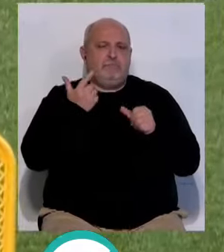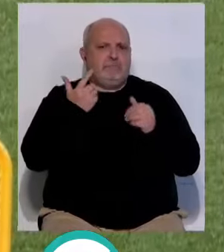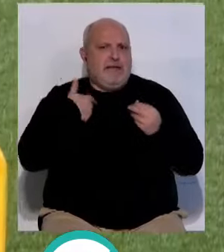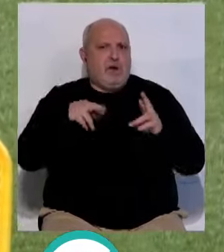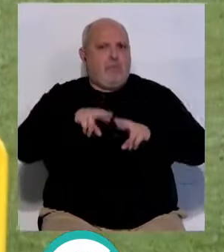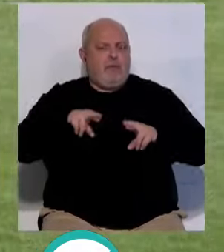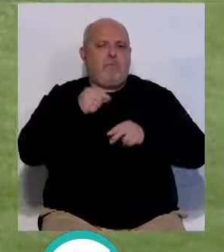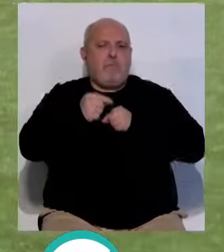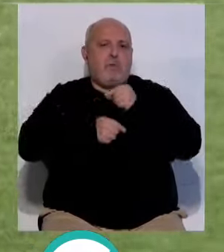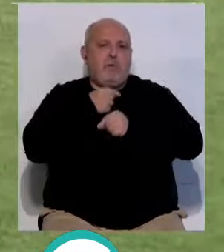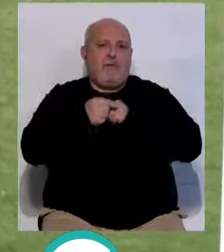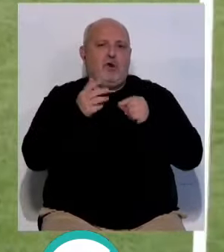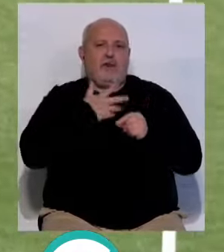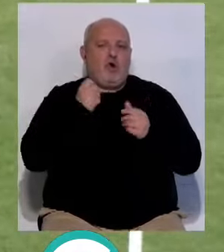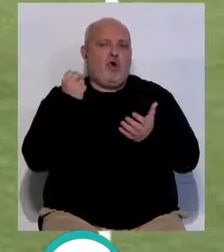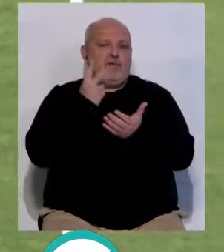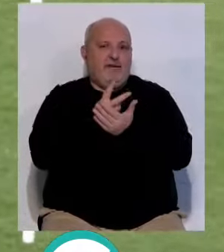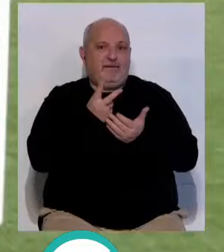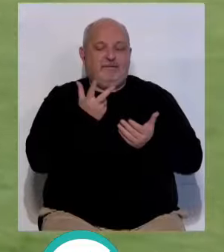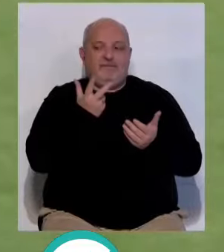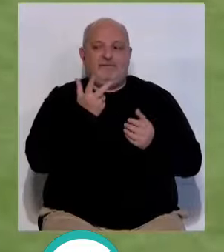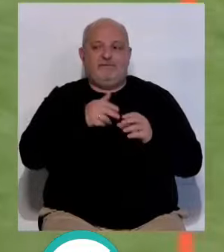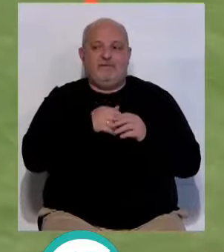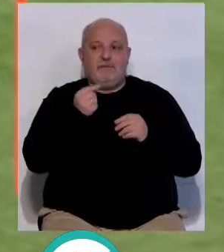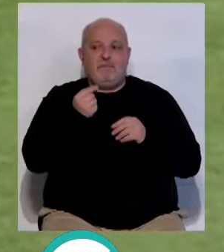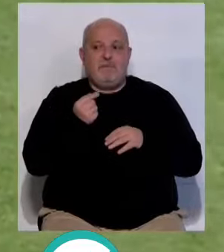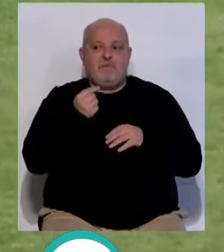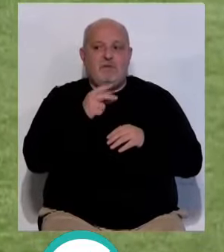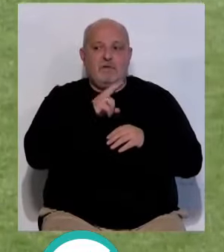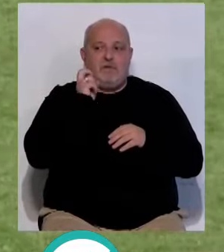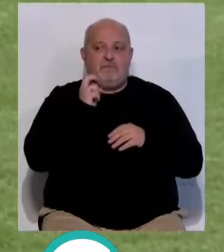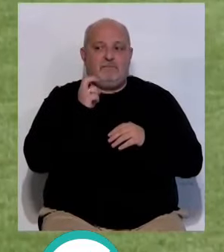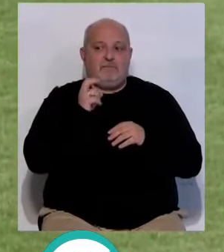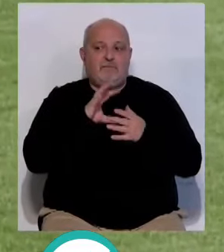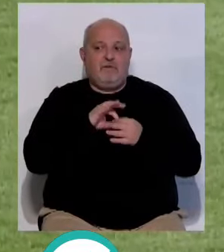está teniendo mucha precaución y momento en el que nota lo más mínimo pues como es el día de hoy pues